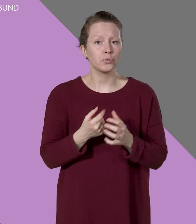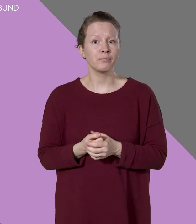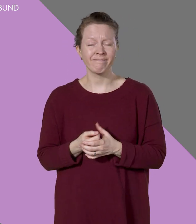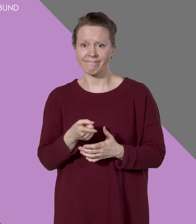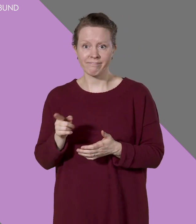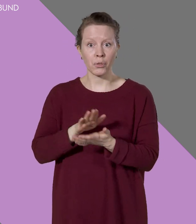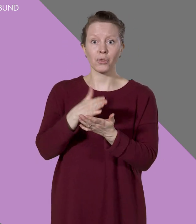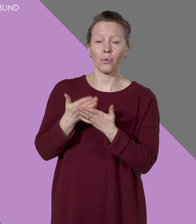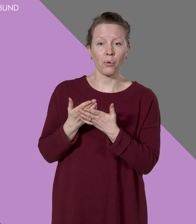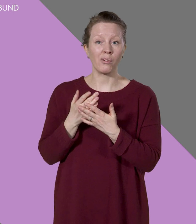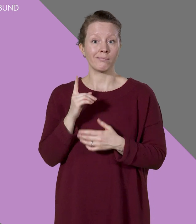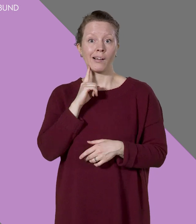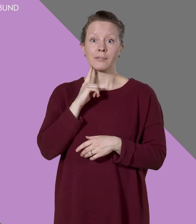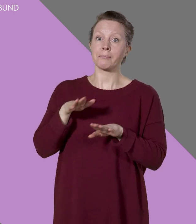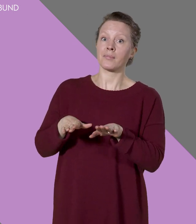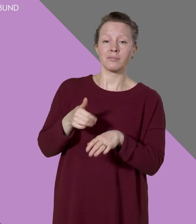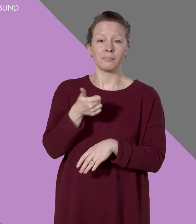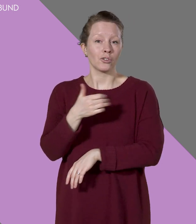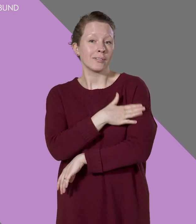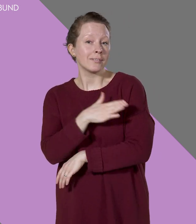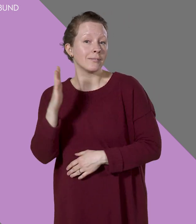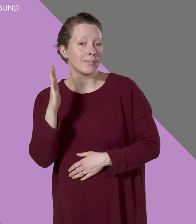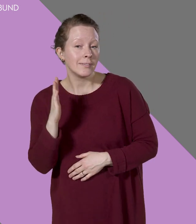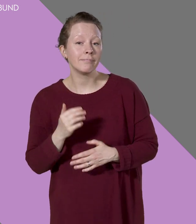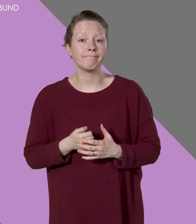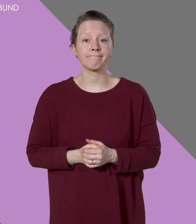när tolkar finns att tillgå bara under tjänstetid?